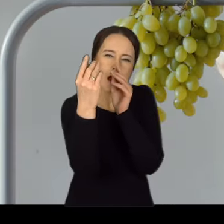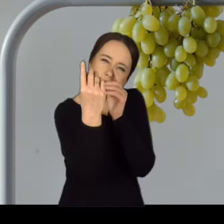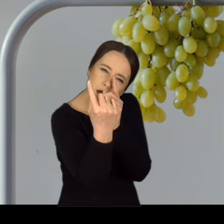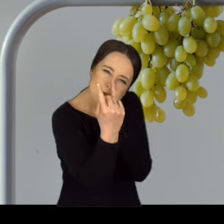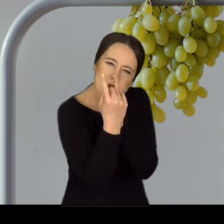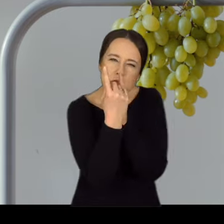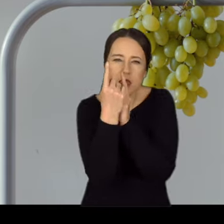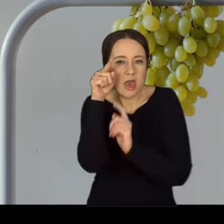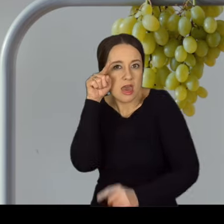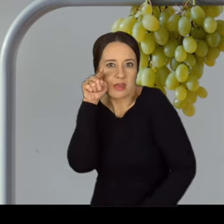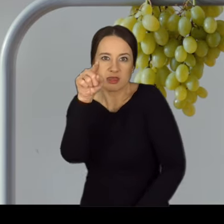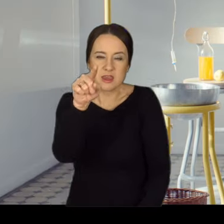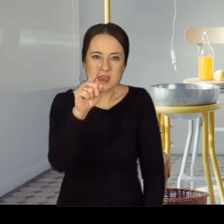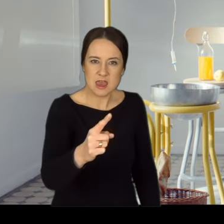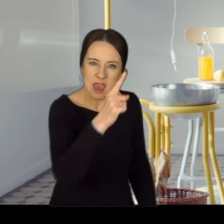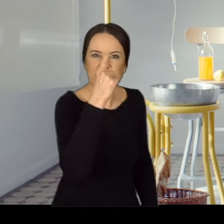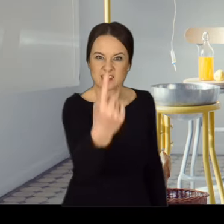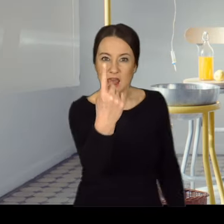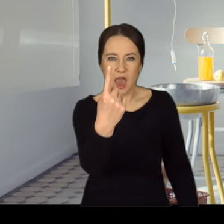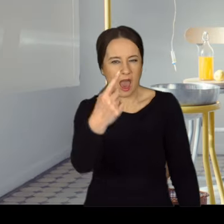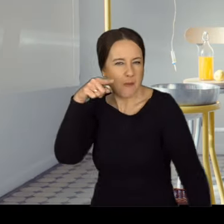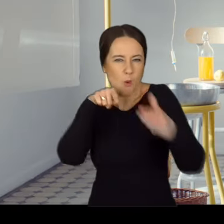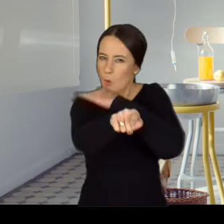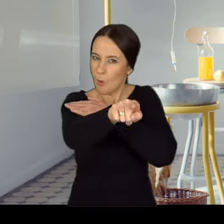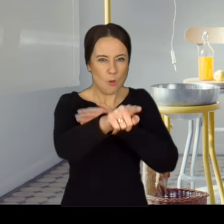nie uciekaj sam